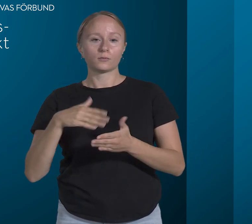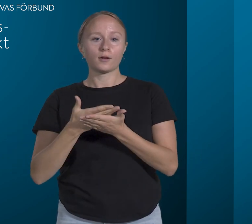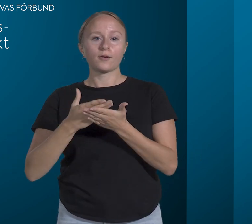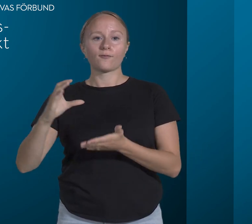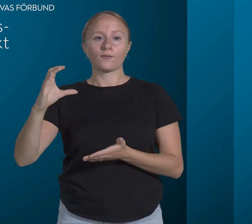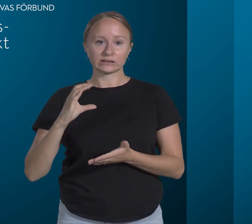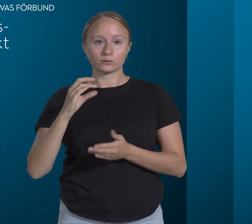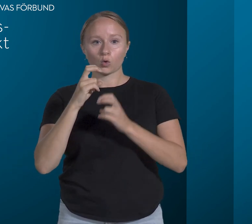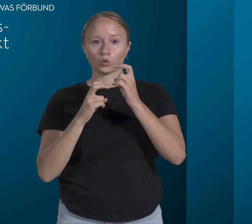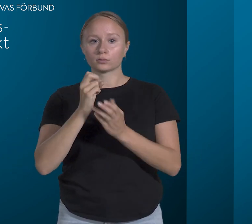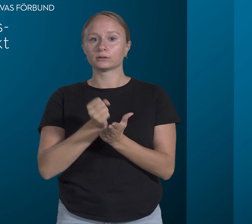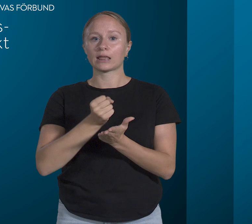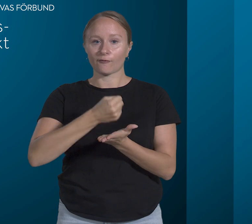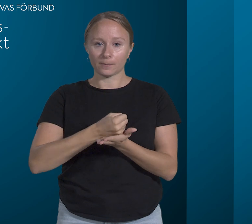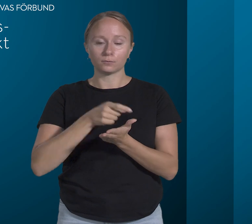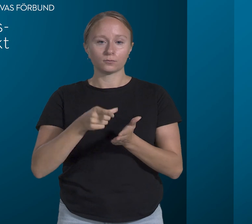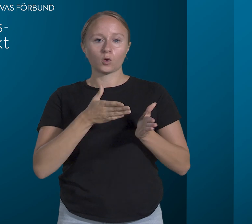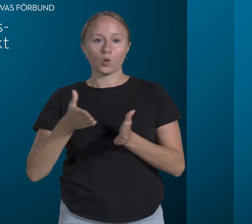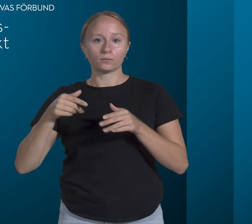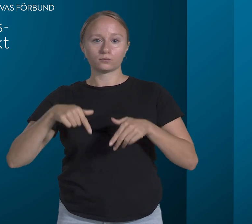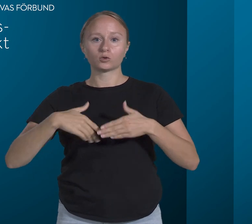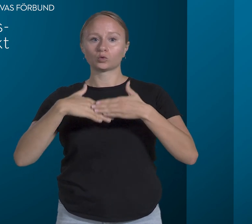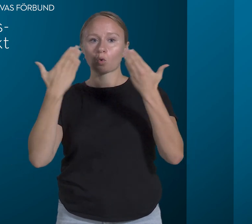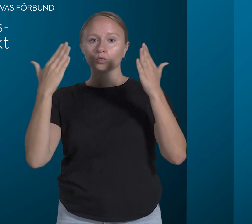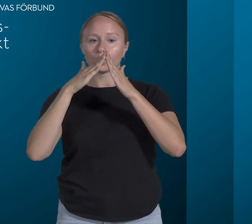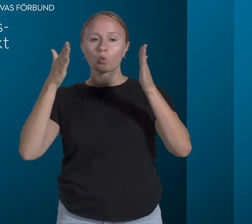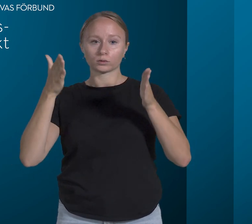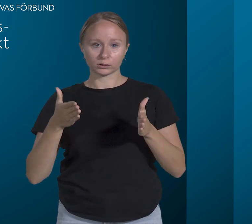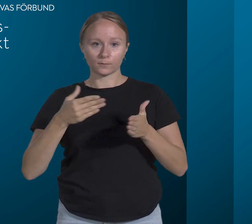finansierat av Konestiftelsen, hålls i Ljusa huset, -